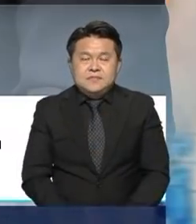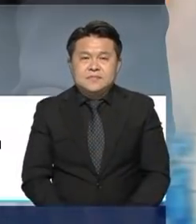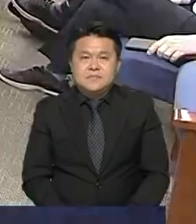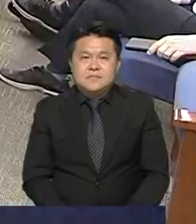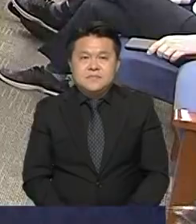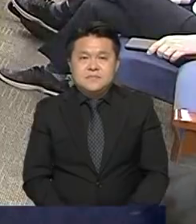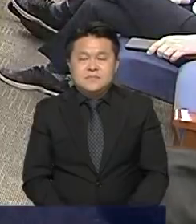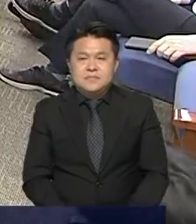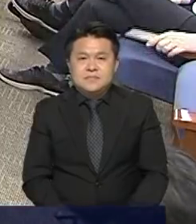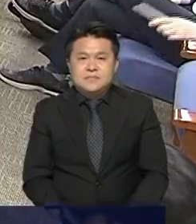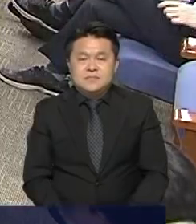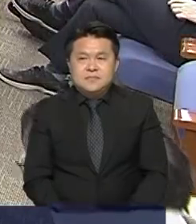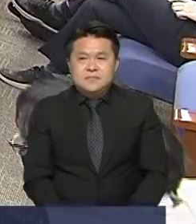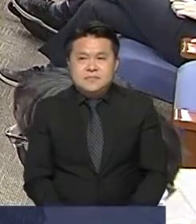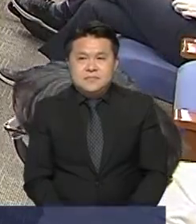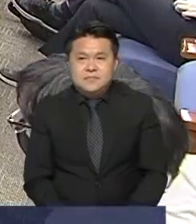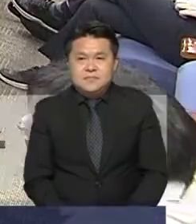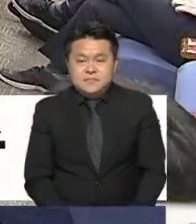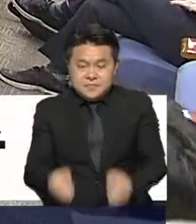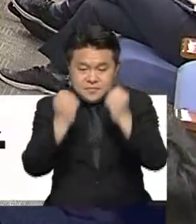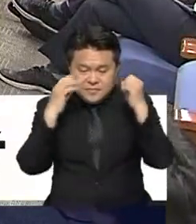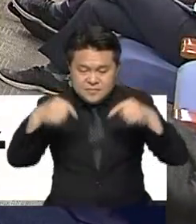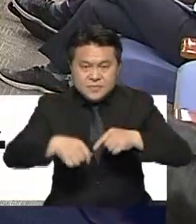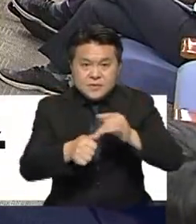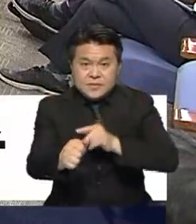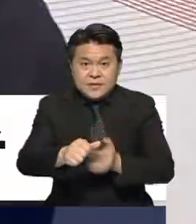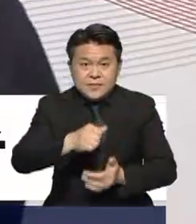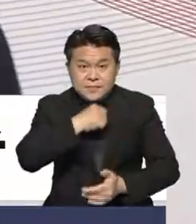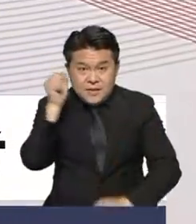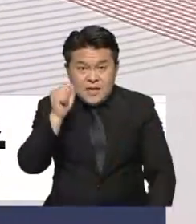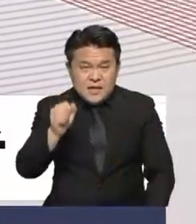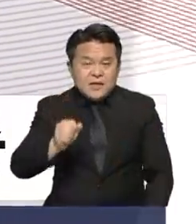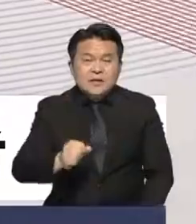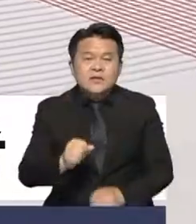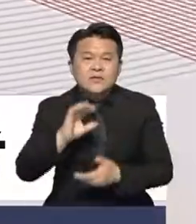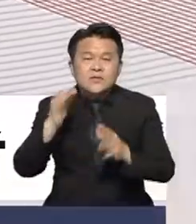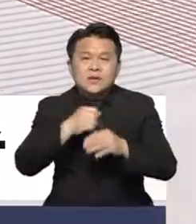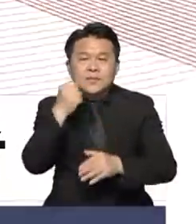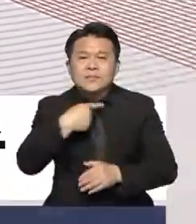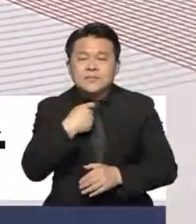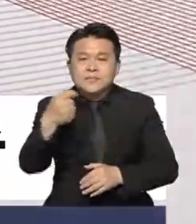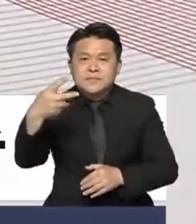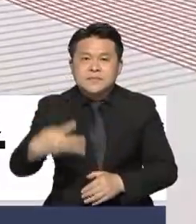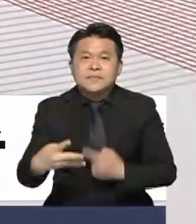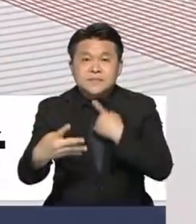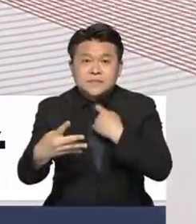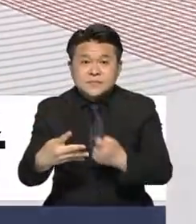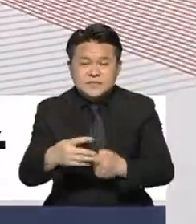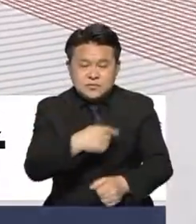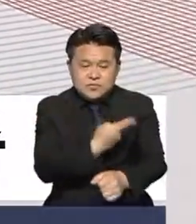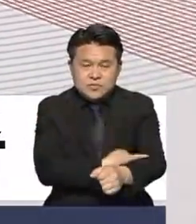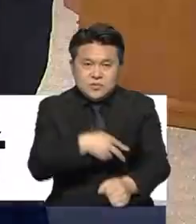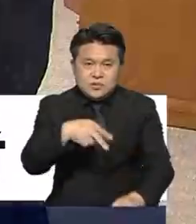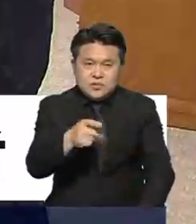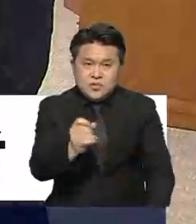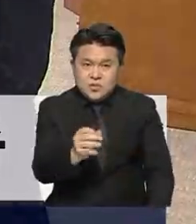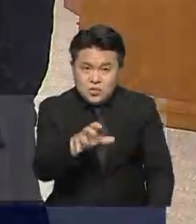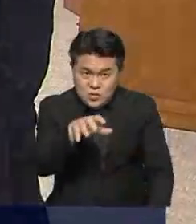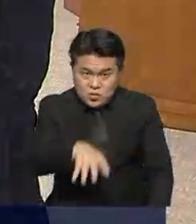(기자) 신임 원내대표로 선출된 4선의 권성동 의원은 강원 강릉을 지역구로 두고 있습니다.